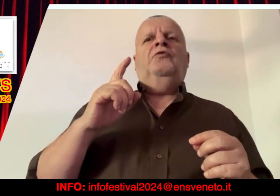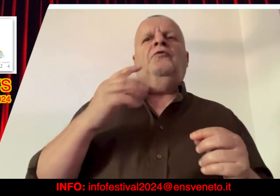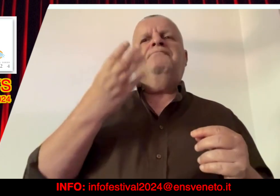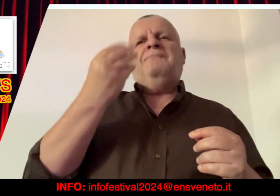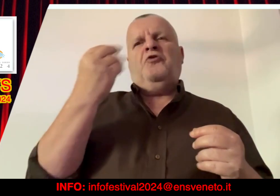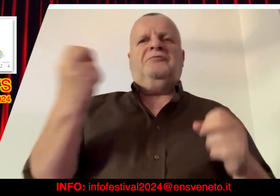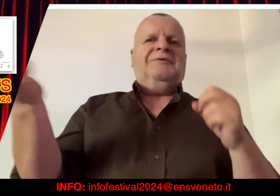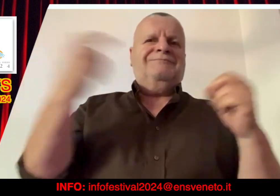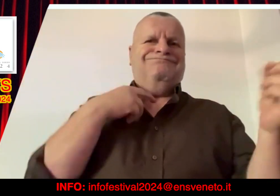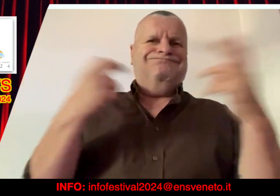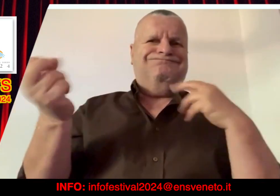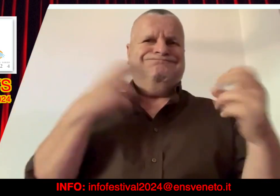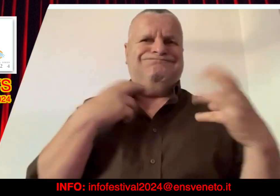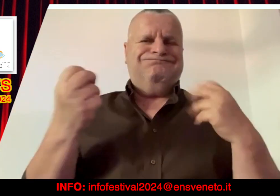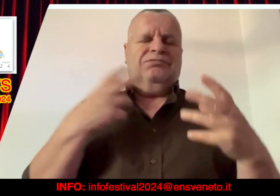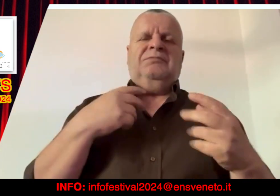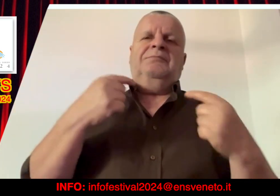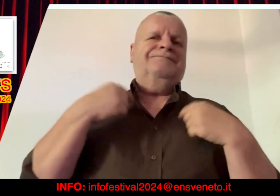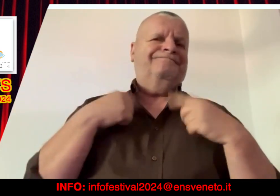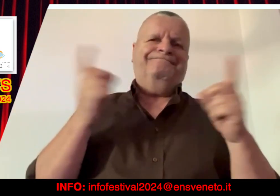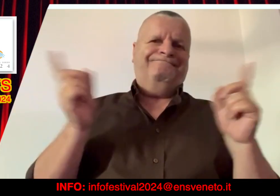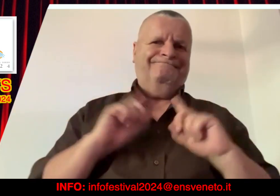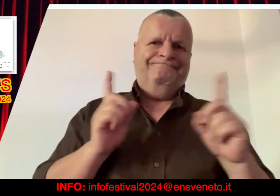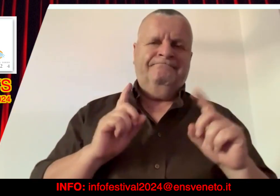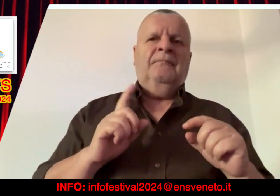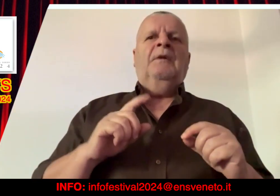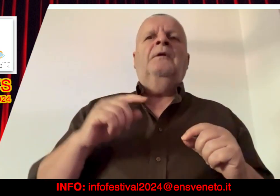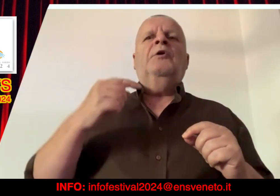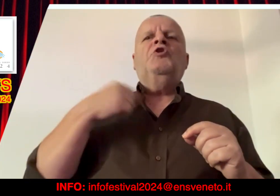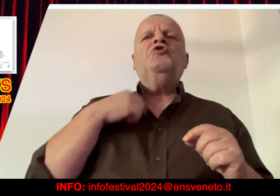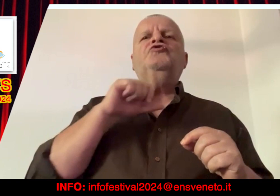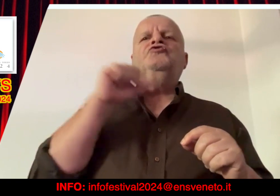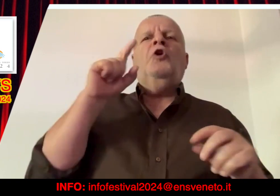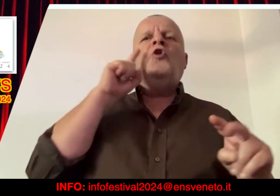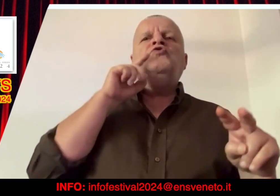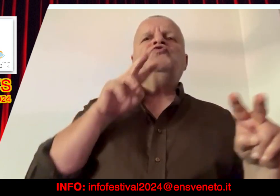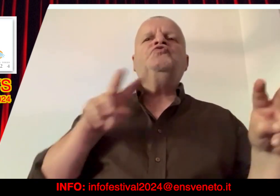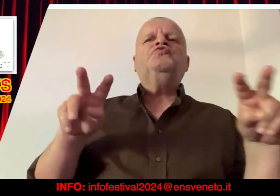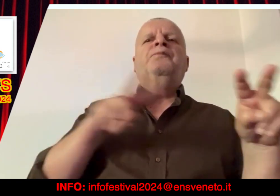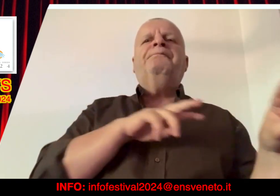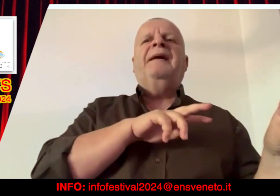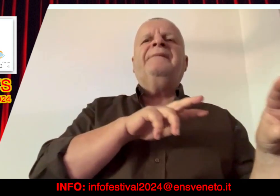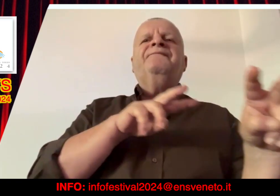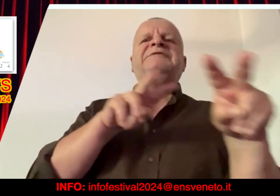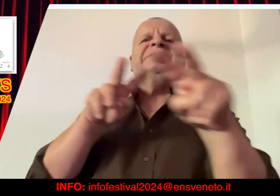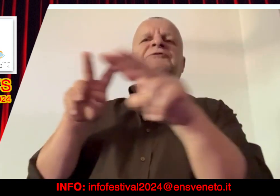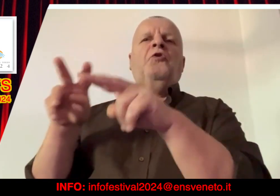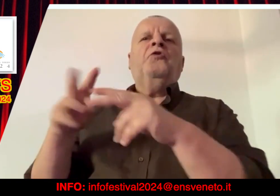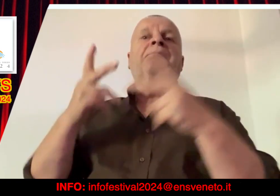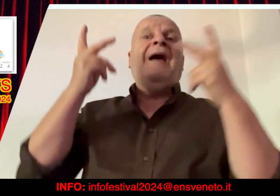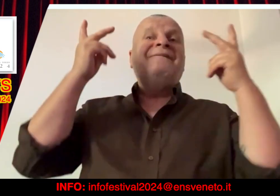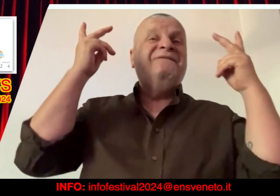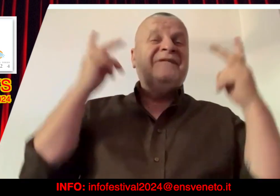ho ricevuto molte segnalazioni, io sono solo il supervisore